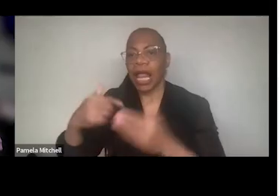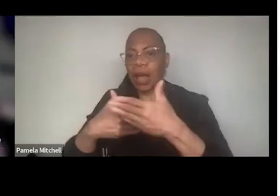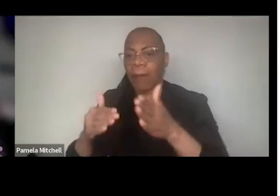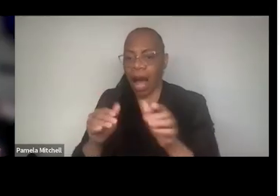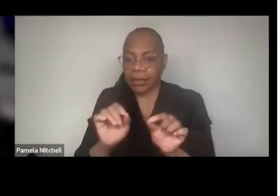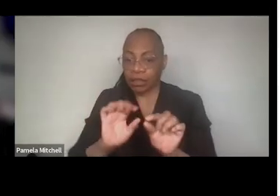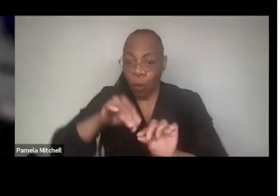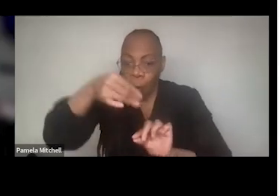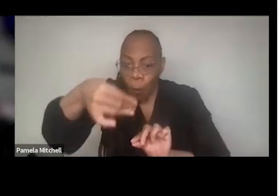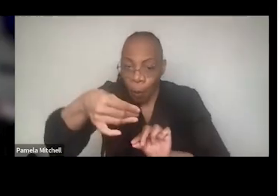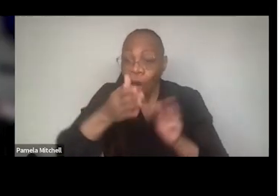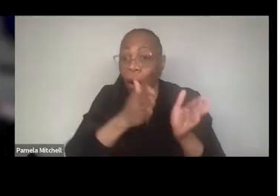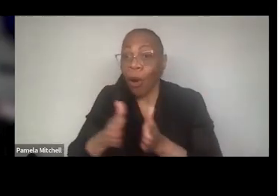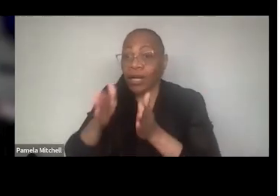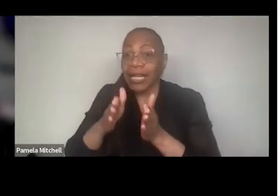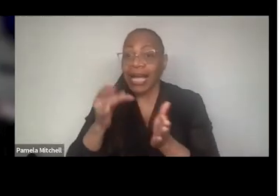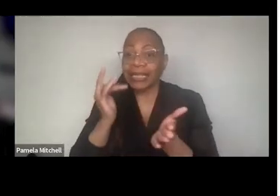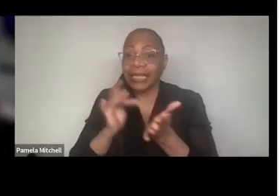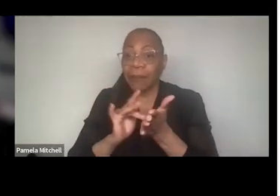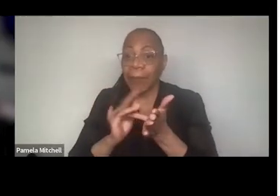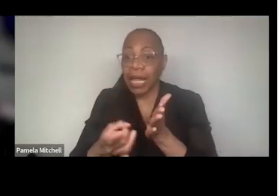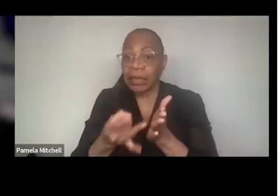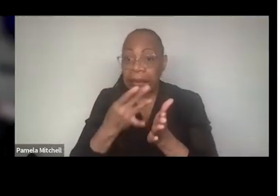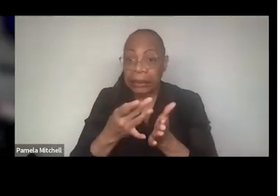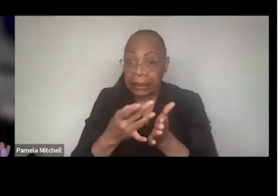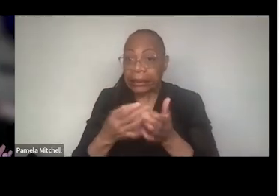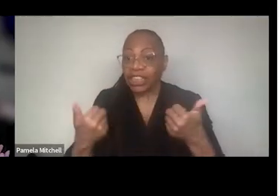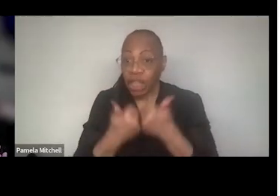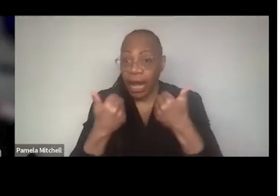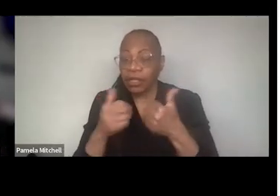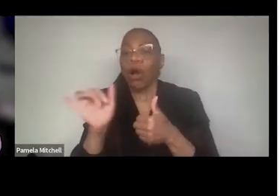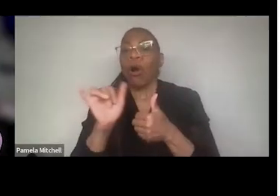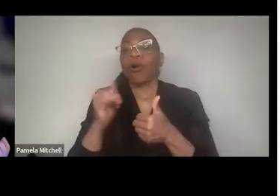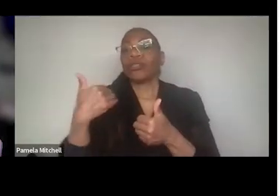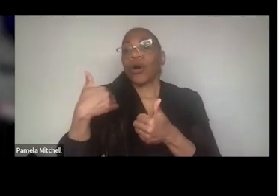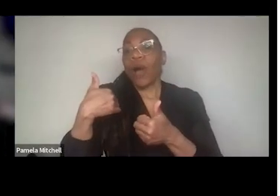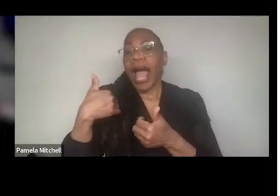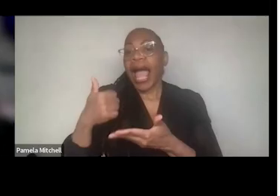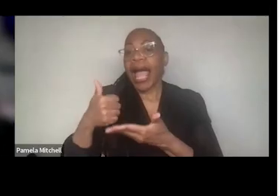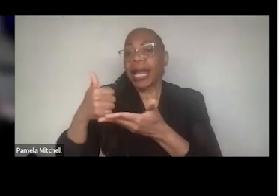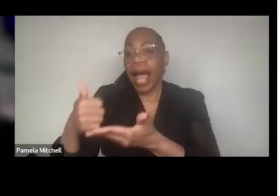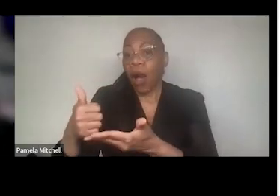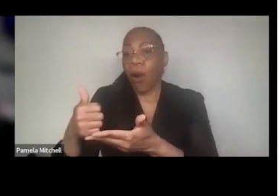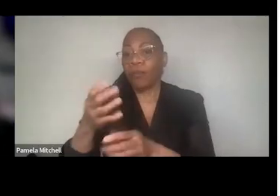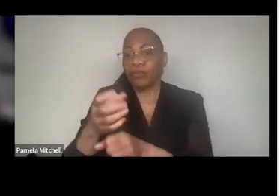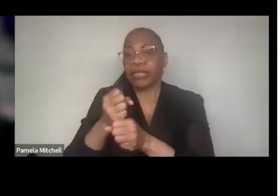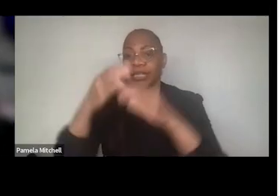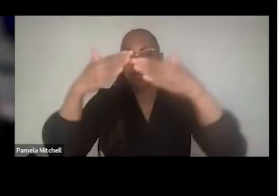podría ser un desafío. Tenía personas que lo ayudaban a conseguir vivienda, personas que lo ayudaban con sus facturas.